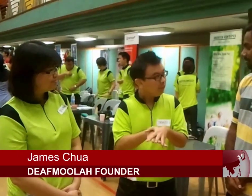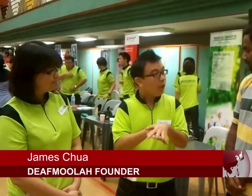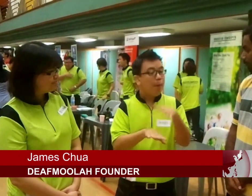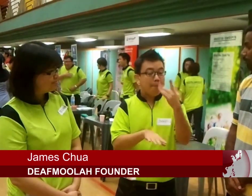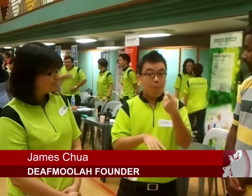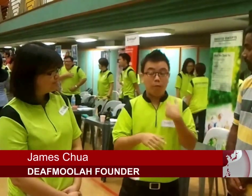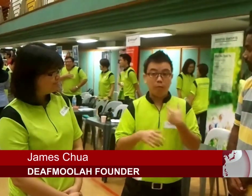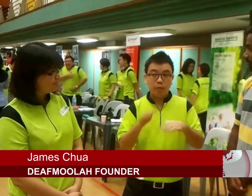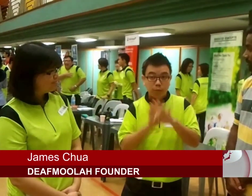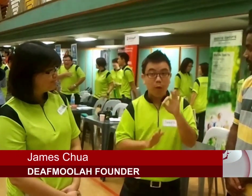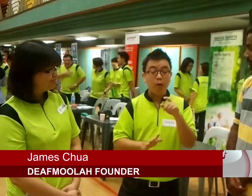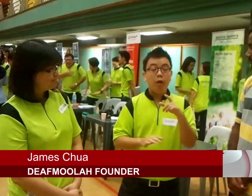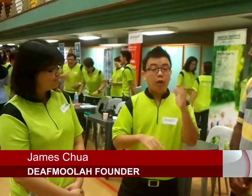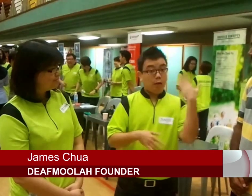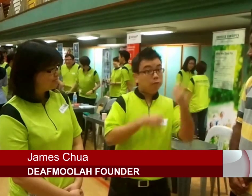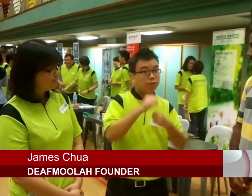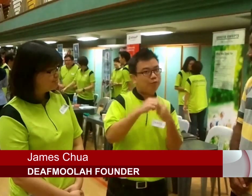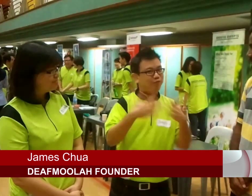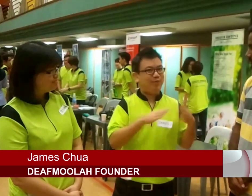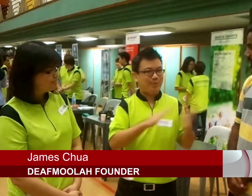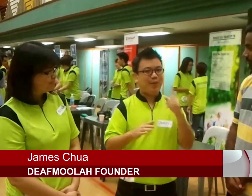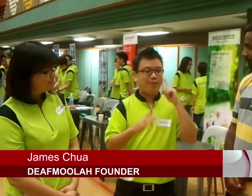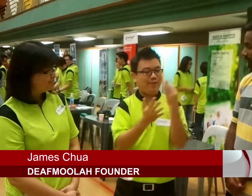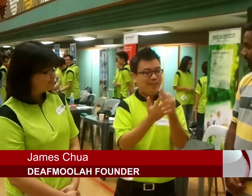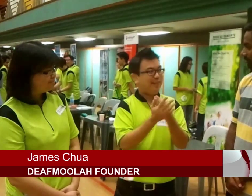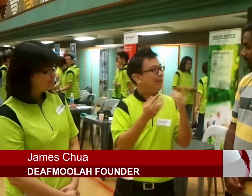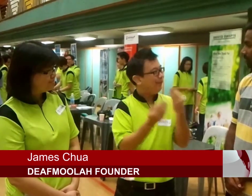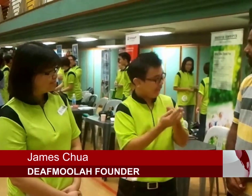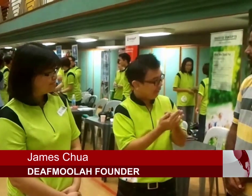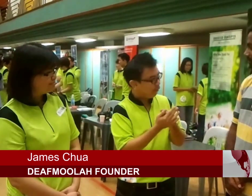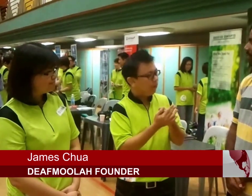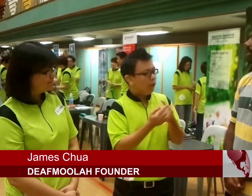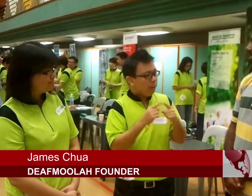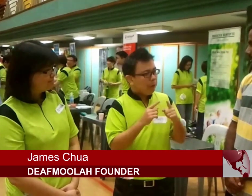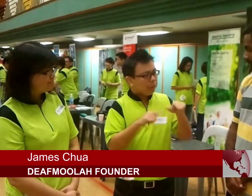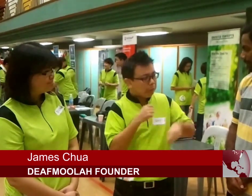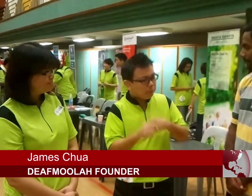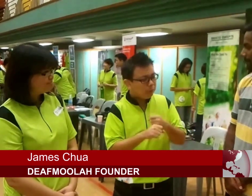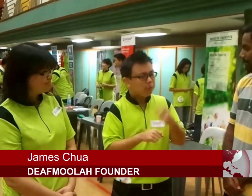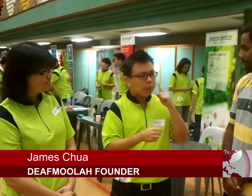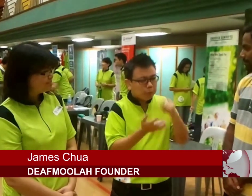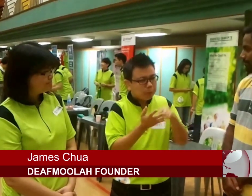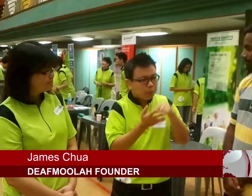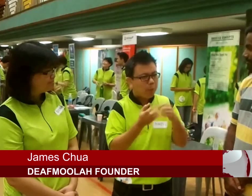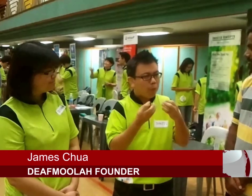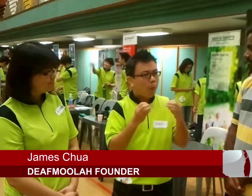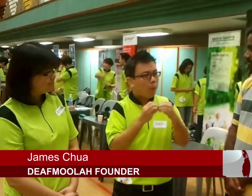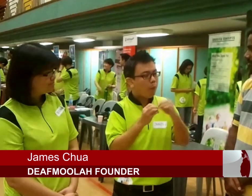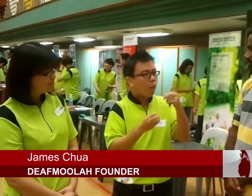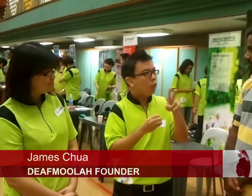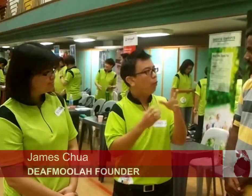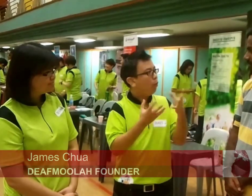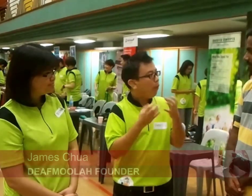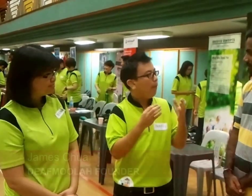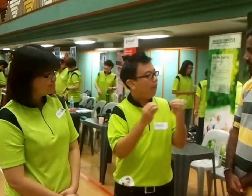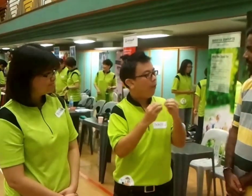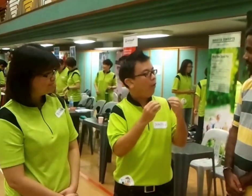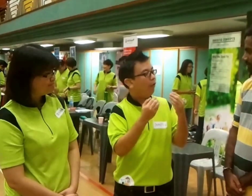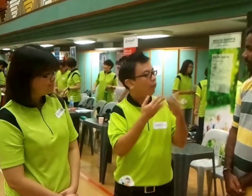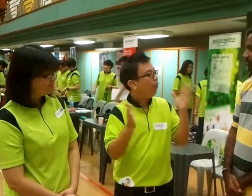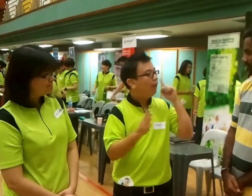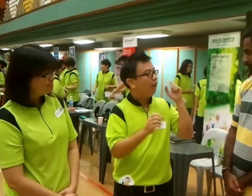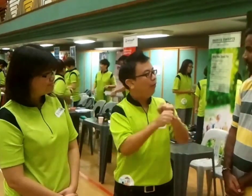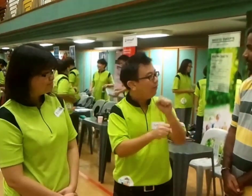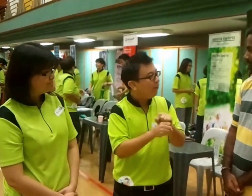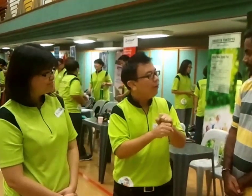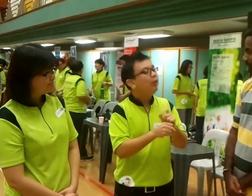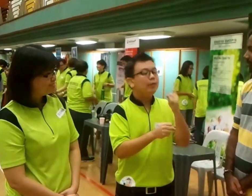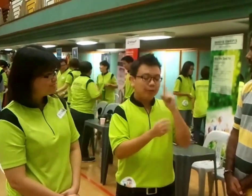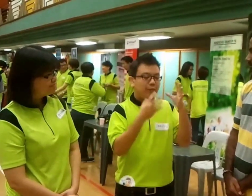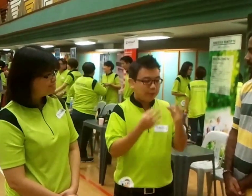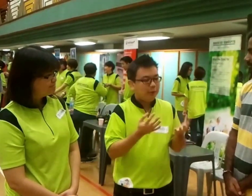Karnival sebelum ini pernah diadakan pada tahun lepas dan mempunyai sambutan yang hangat.